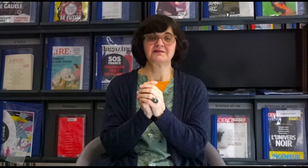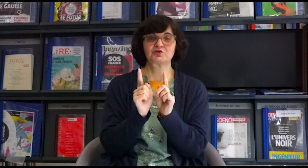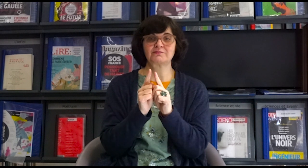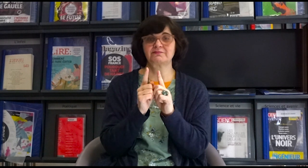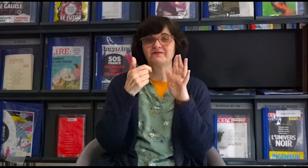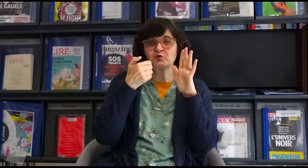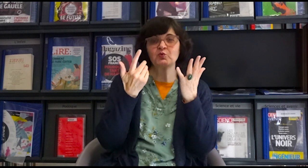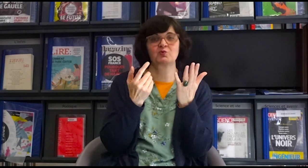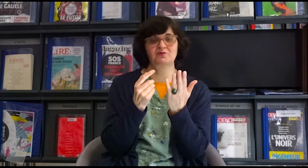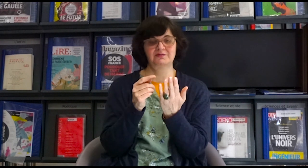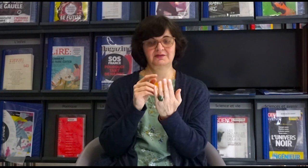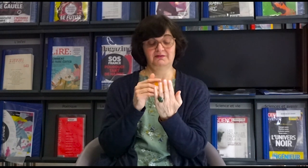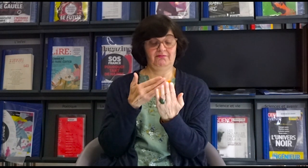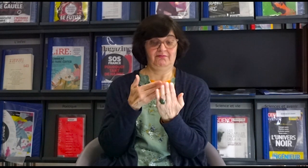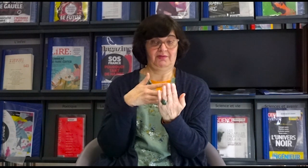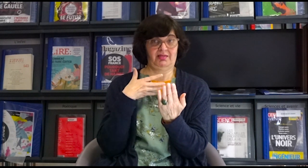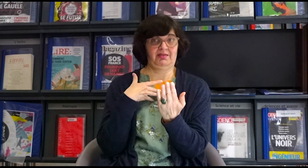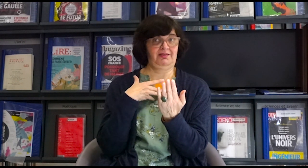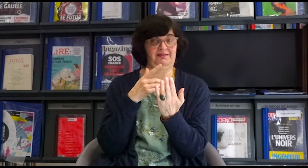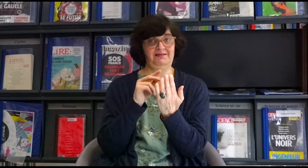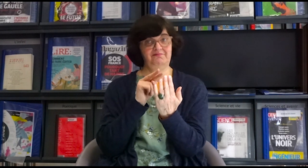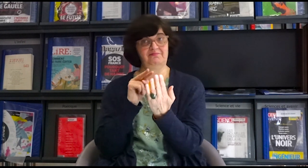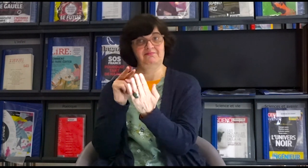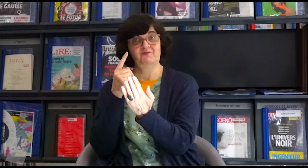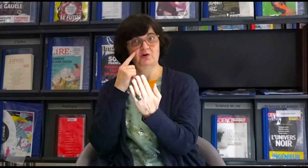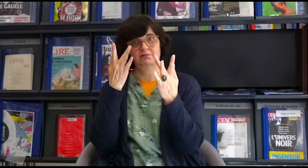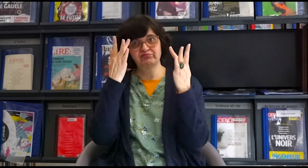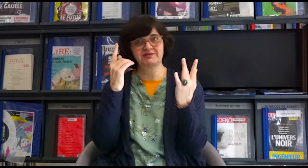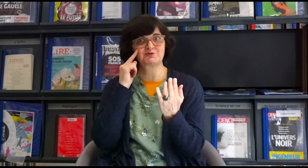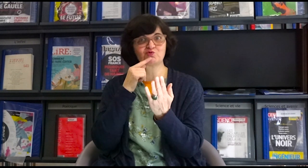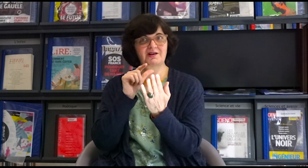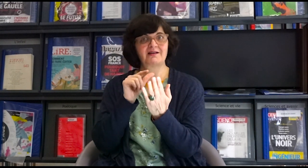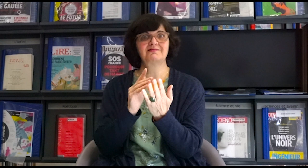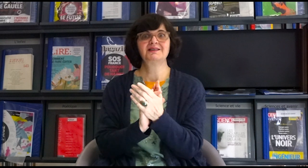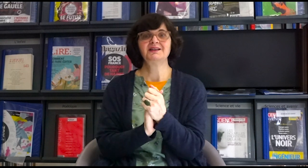C’est intéressant d’y discerner la culture sourde.